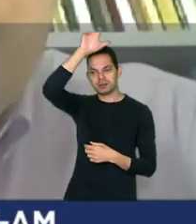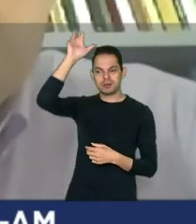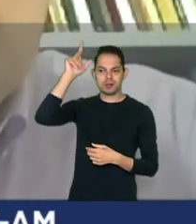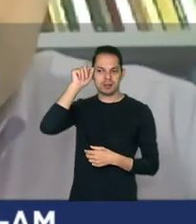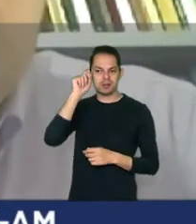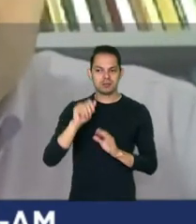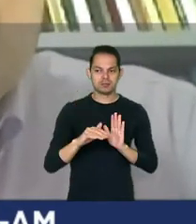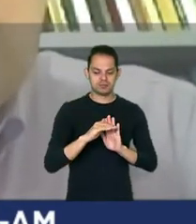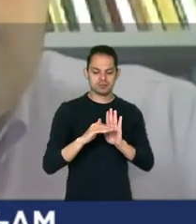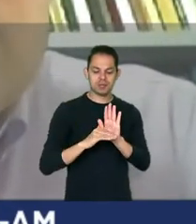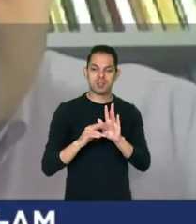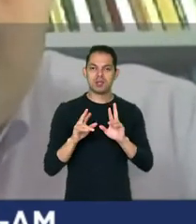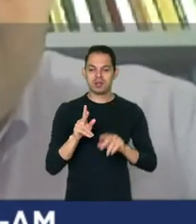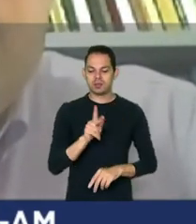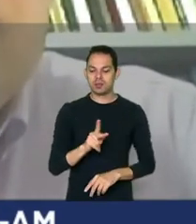AMAZONAS. ME CONVIDOU PARA VIR É PAUTA PARA REUNIR COM OS